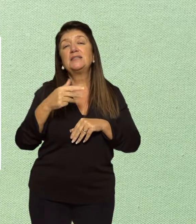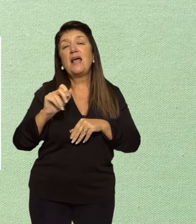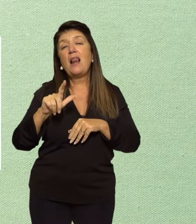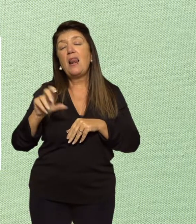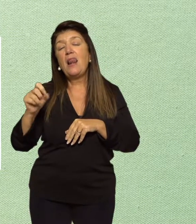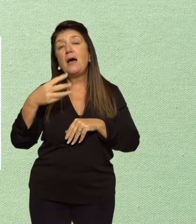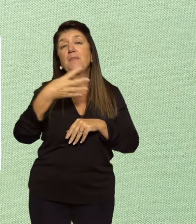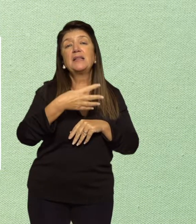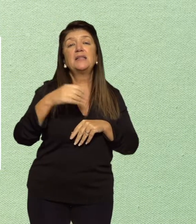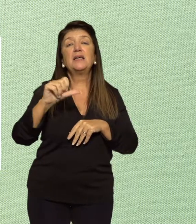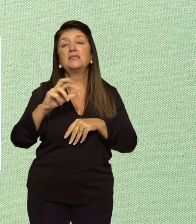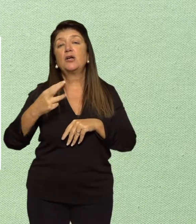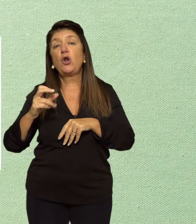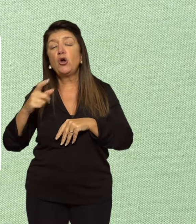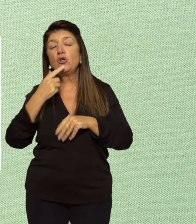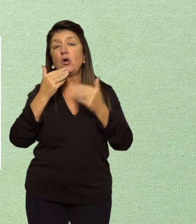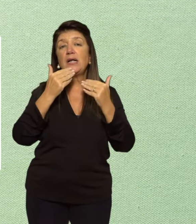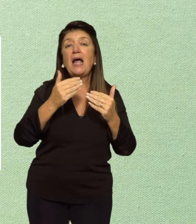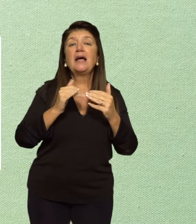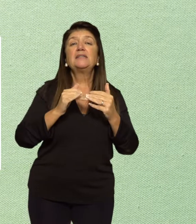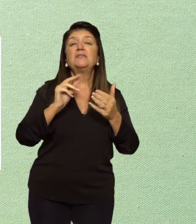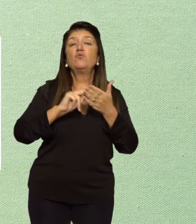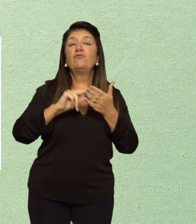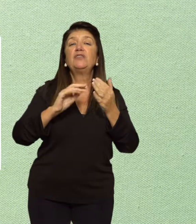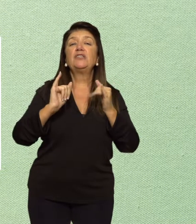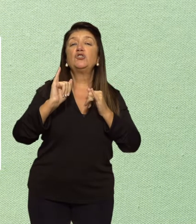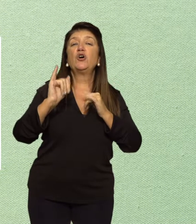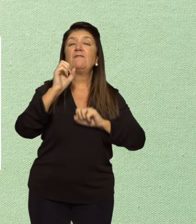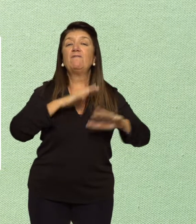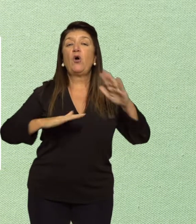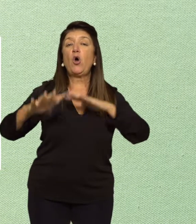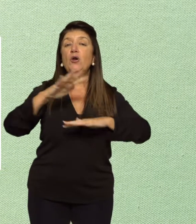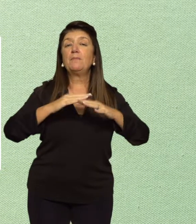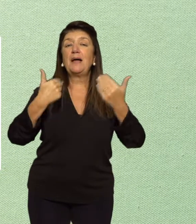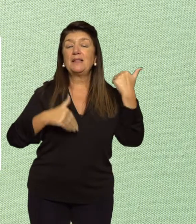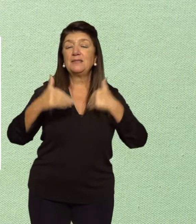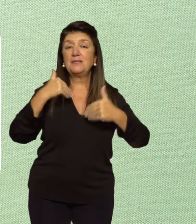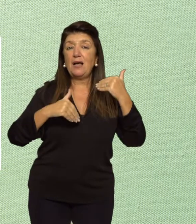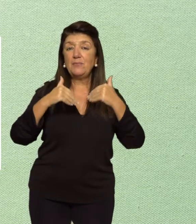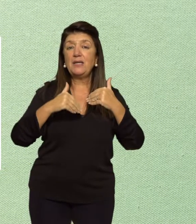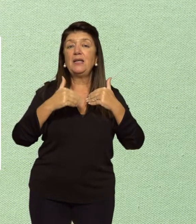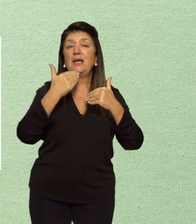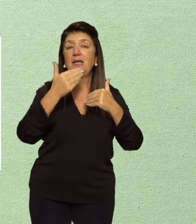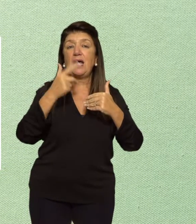chiaramente l'Informadisabile con cui questo podcast viene costruito. Ringrazio anche